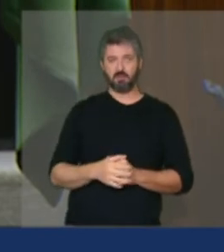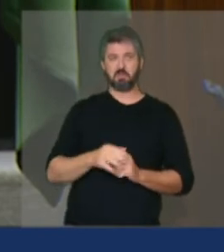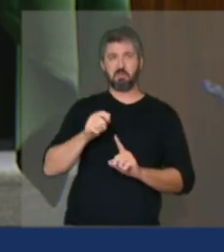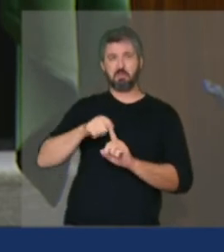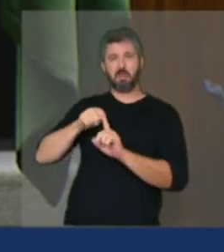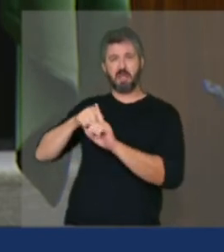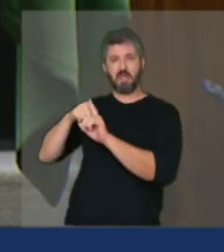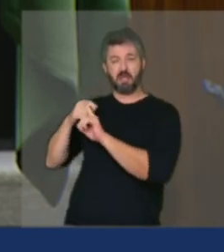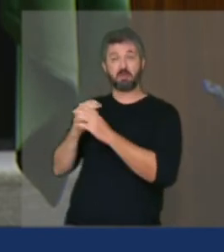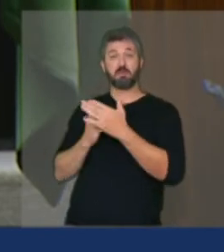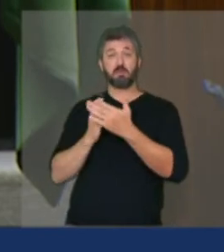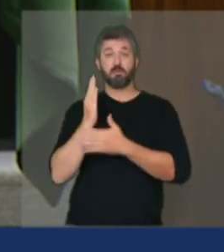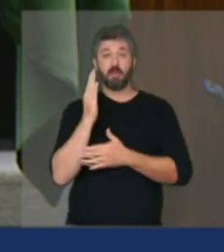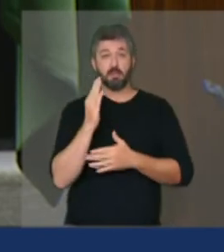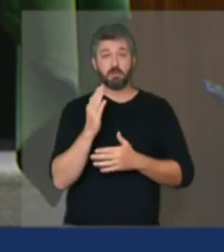MESES ATRÁS FOI O APROVADO O PL DO LICENCIAMENTO, SÃO